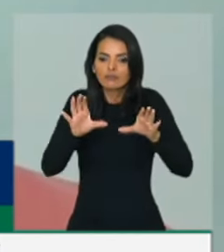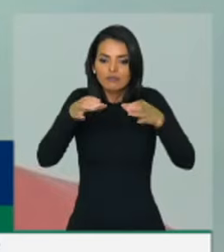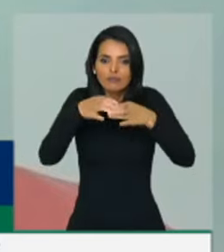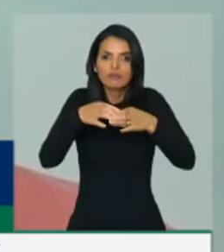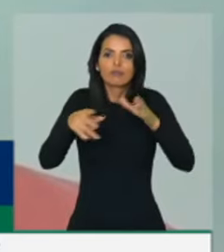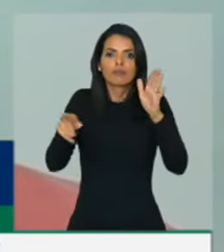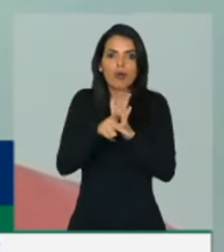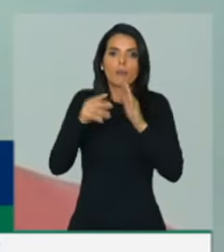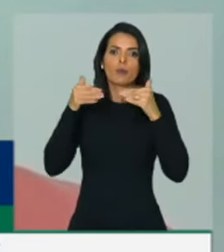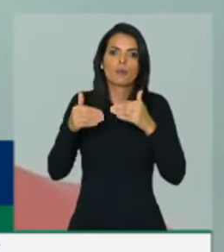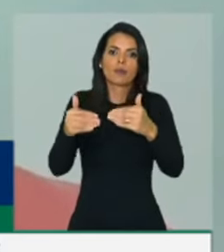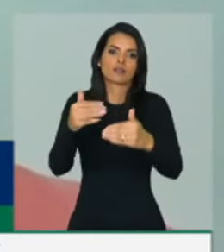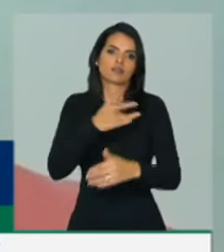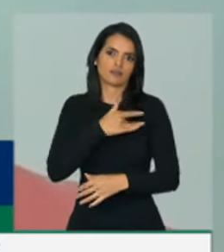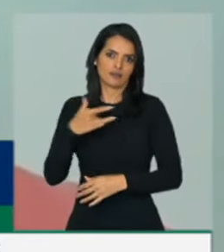REFERÊNCIA DE VALOR ÚNICA A SER UTILIZADA, COMO LIMITE DE